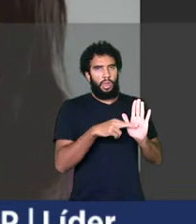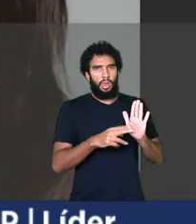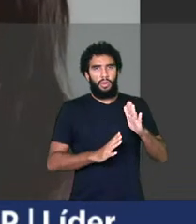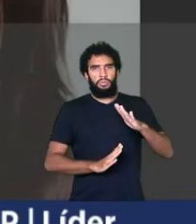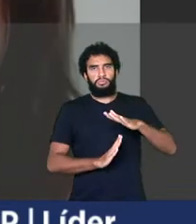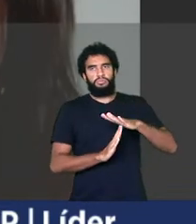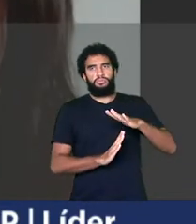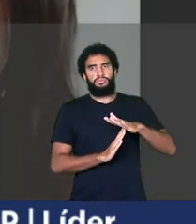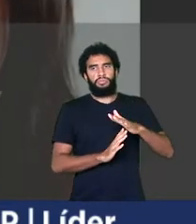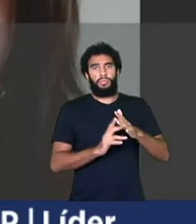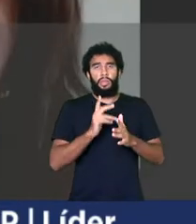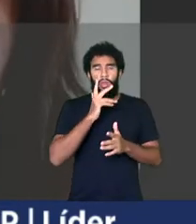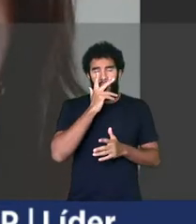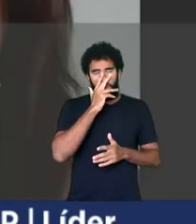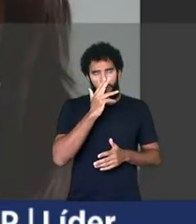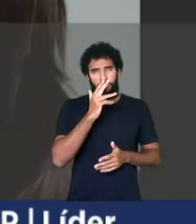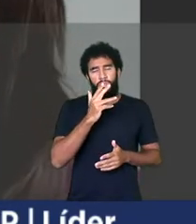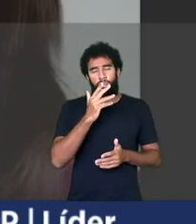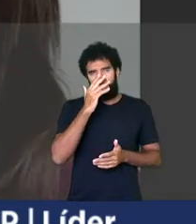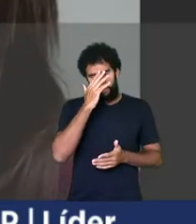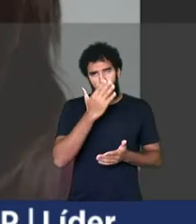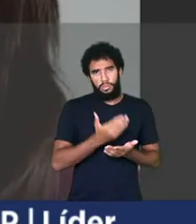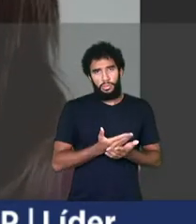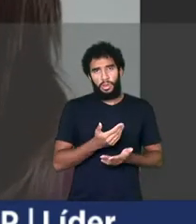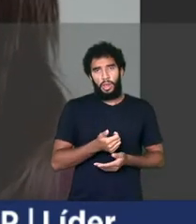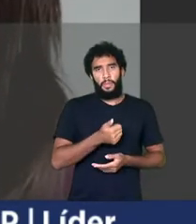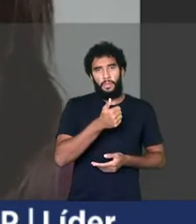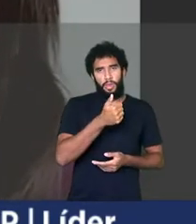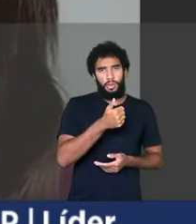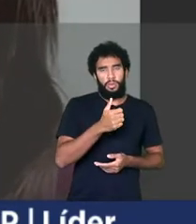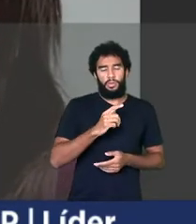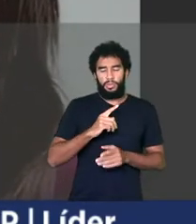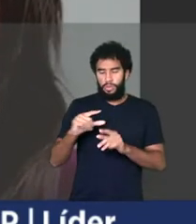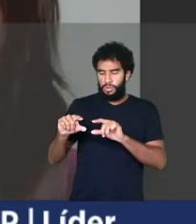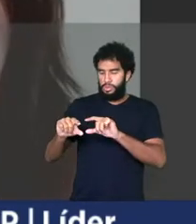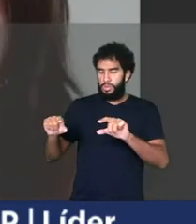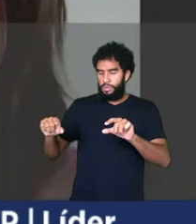GRUPO ECONÔMICO NÃO PODE TER MAIS DE UM CASSINO, OU SEJA,